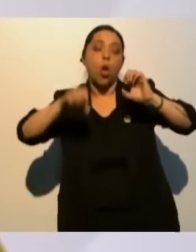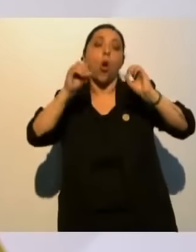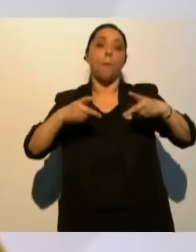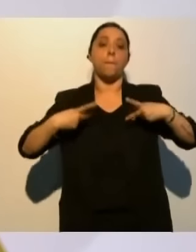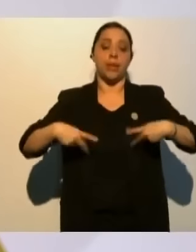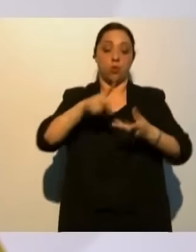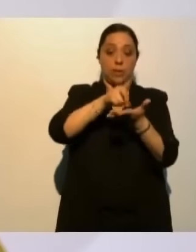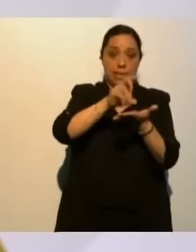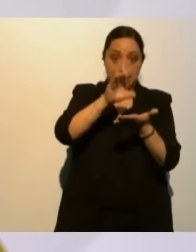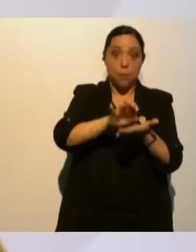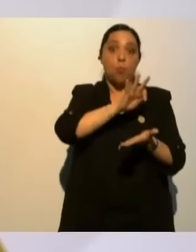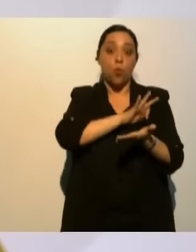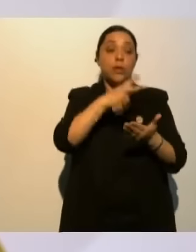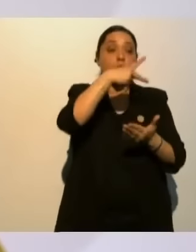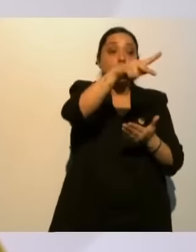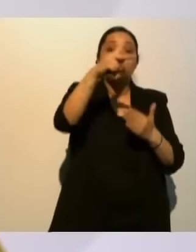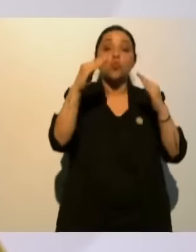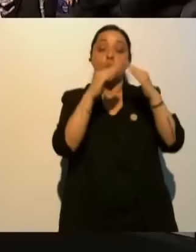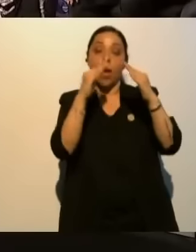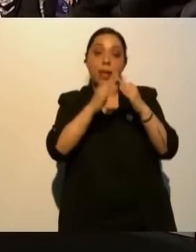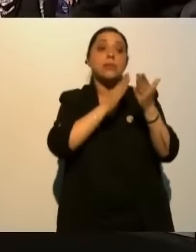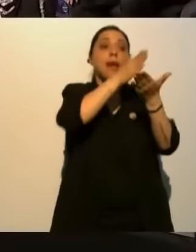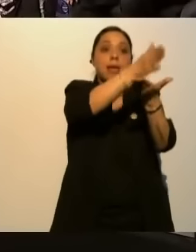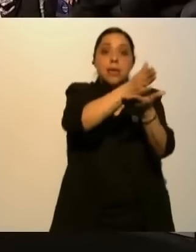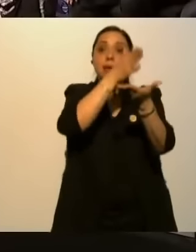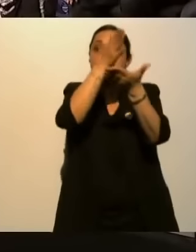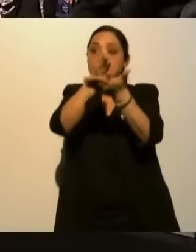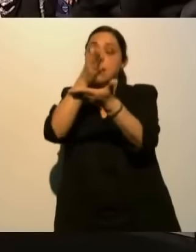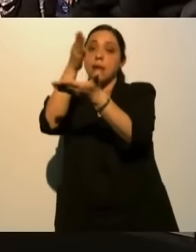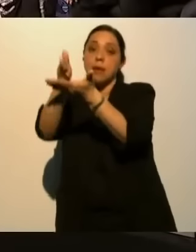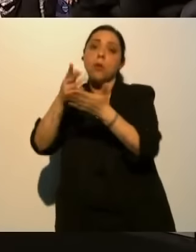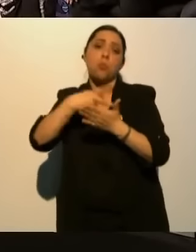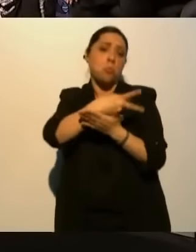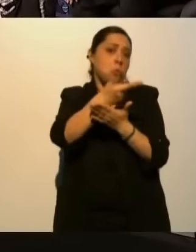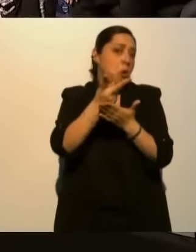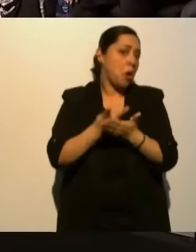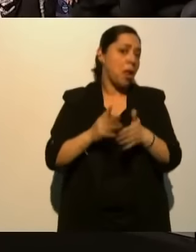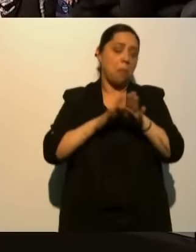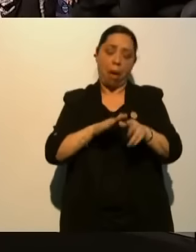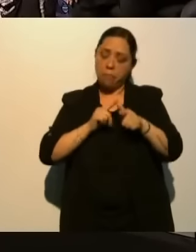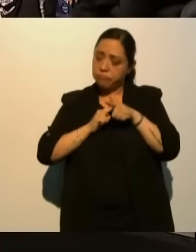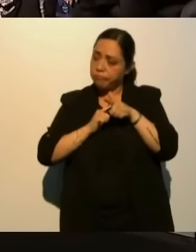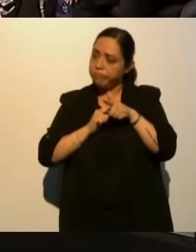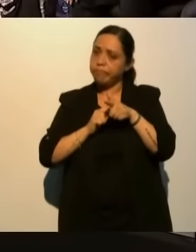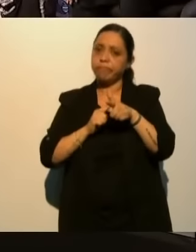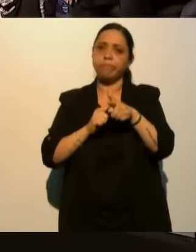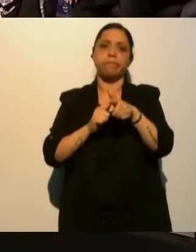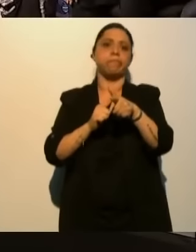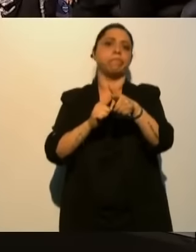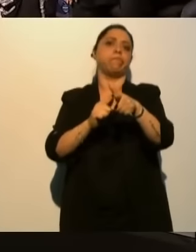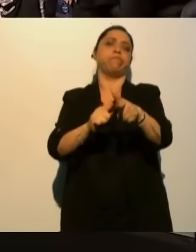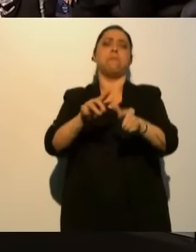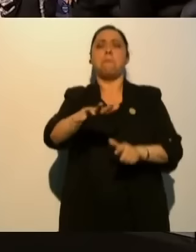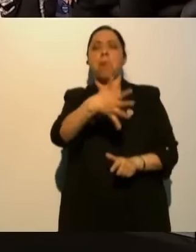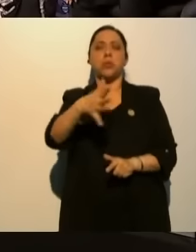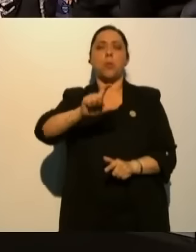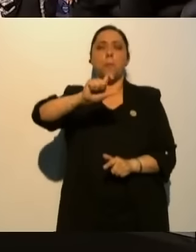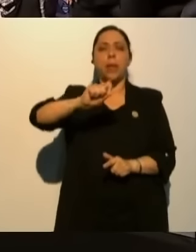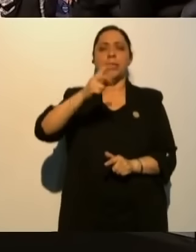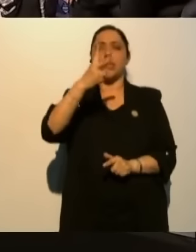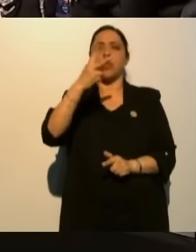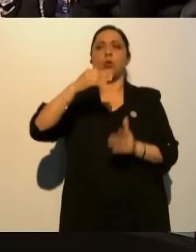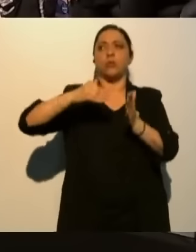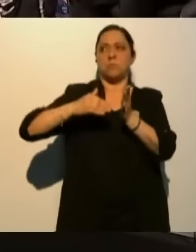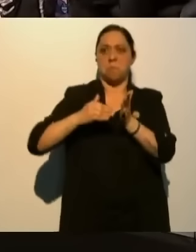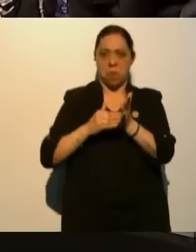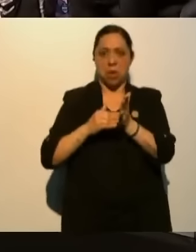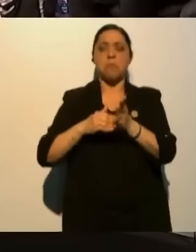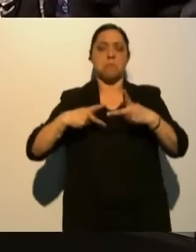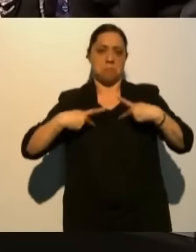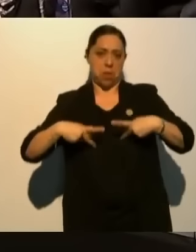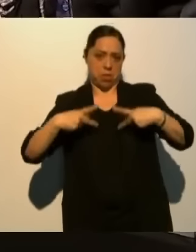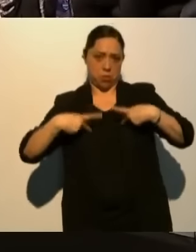Este es un programa permanente son más de 22000 trabajadores y trabajadoras de la salud que estar